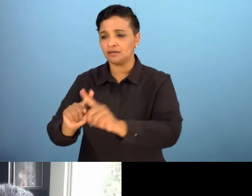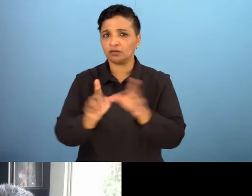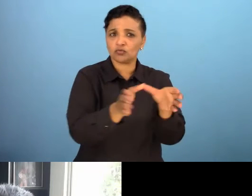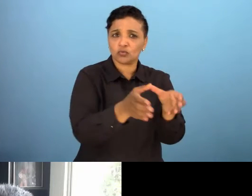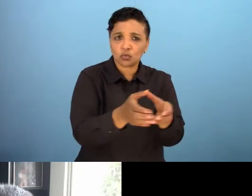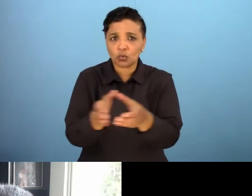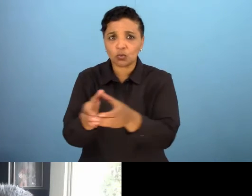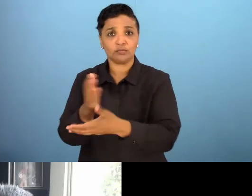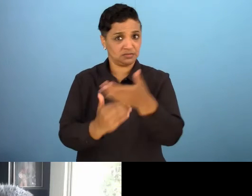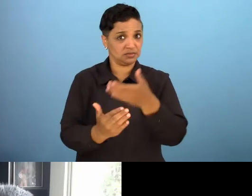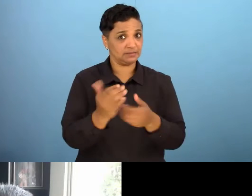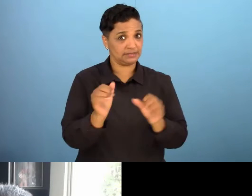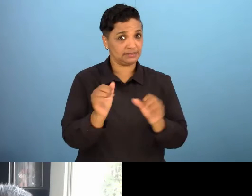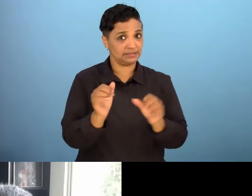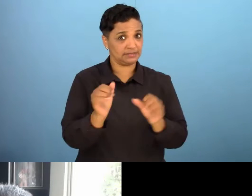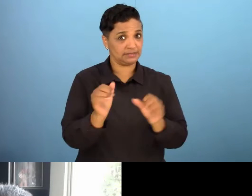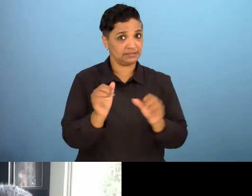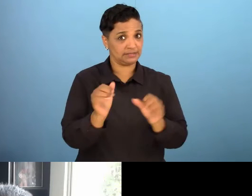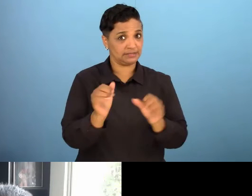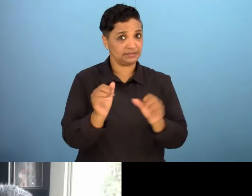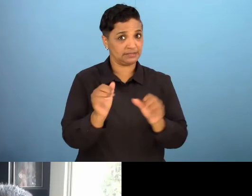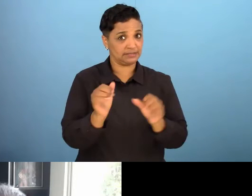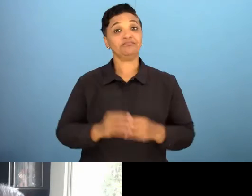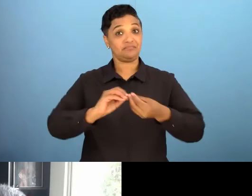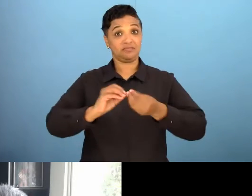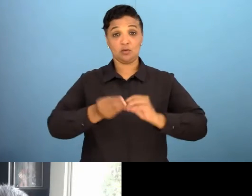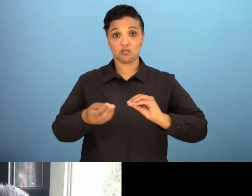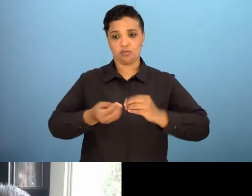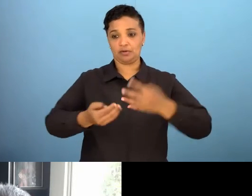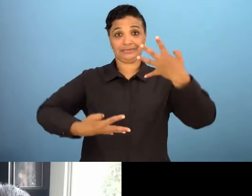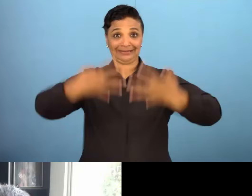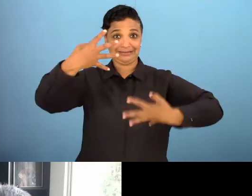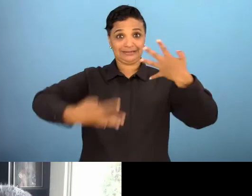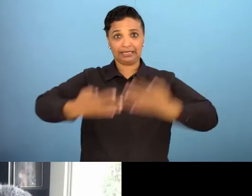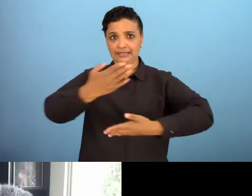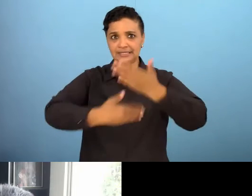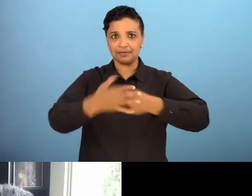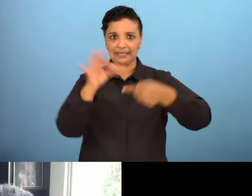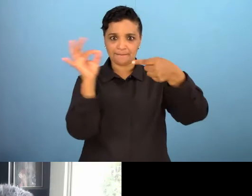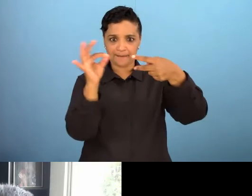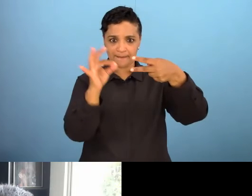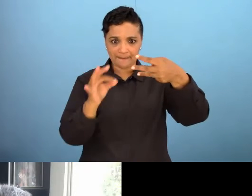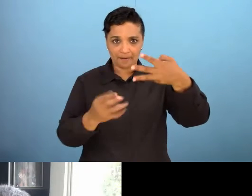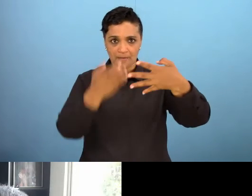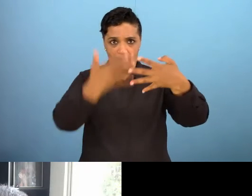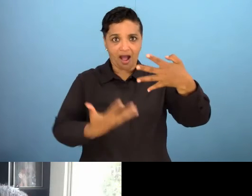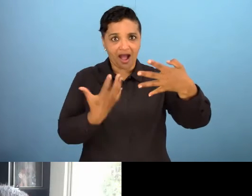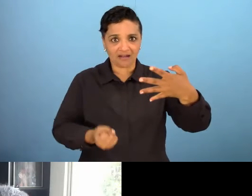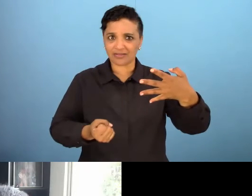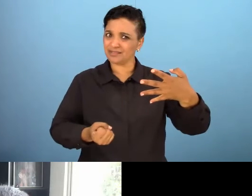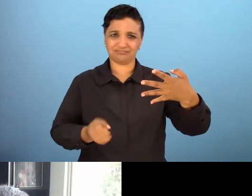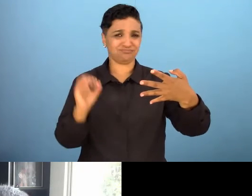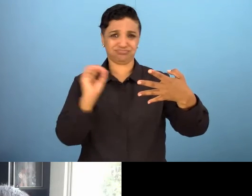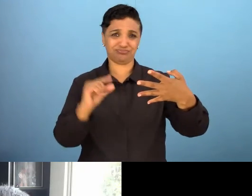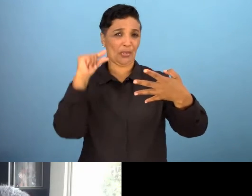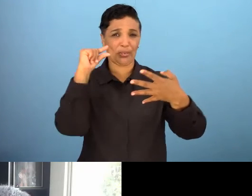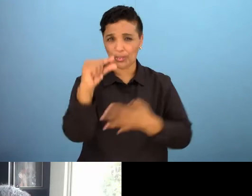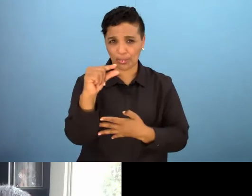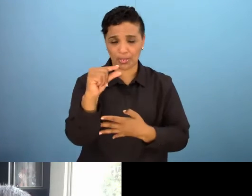personas con discapacidad.